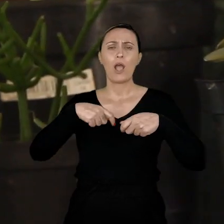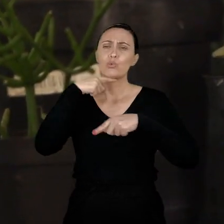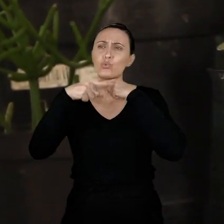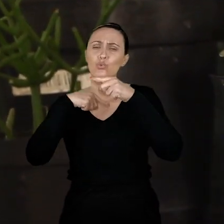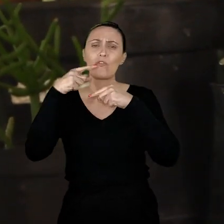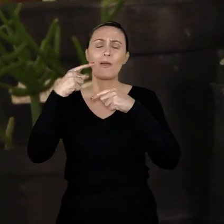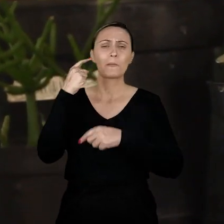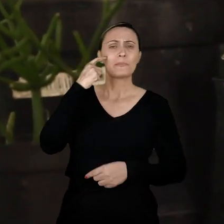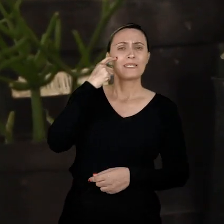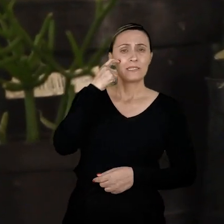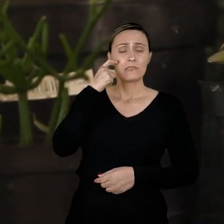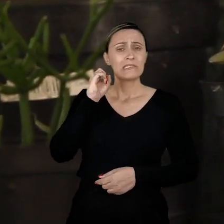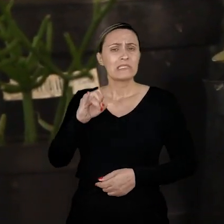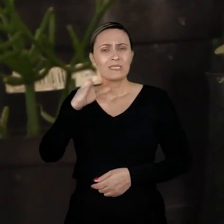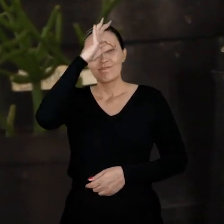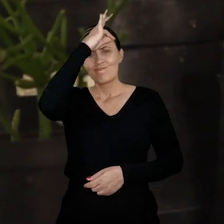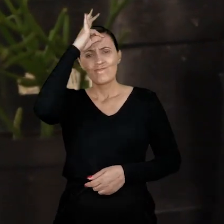Desde os mais ingênuos até os mais profundos.